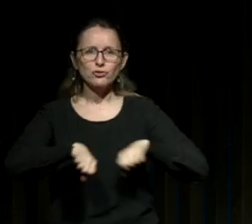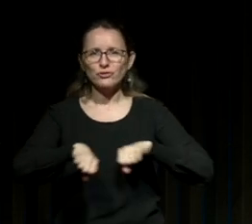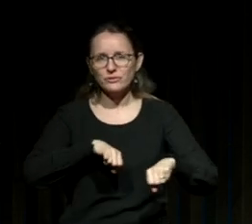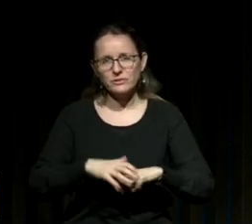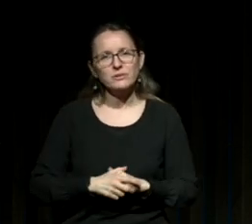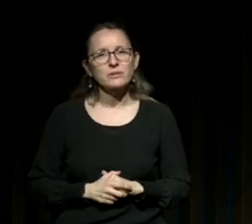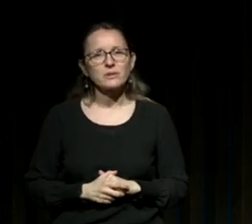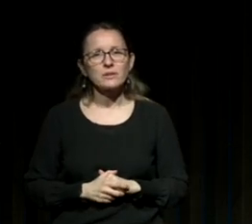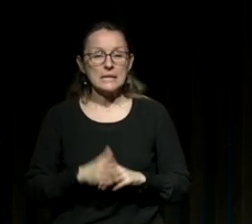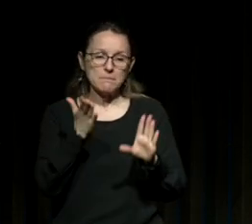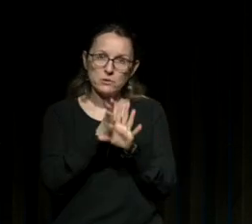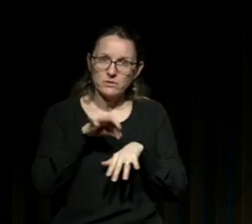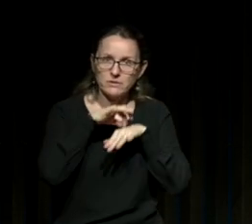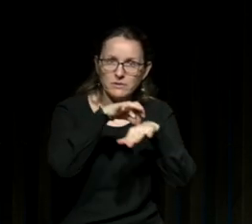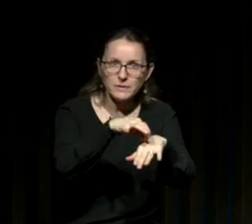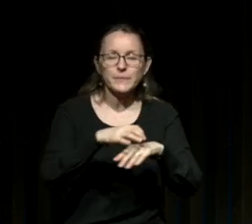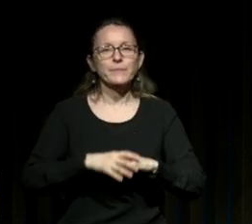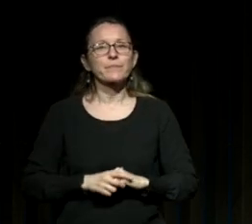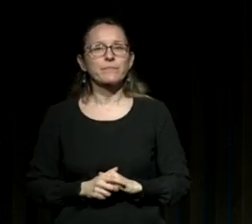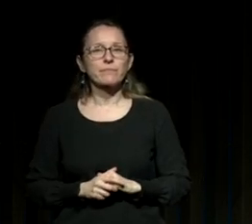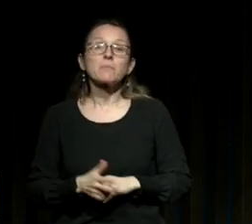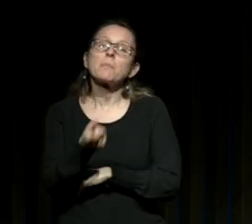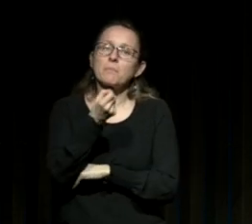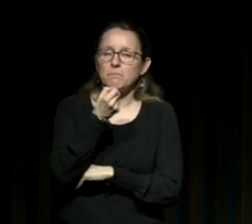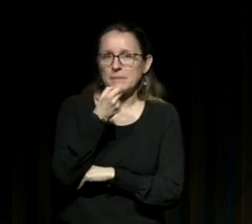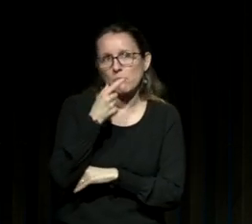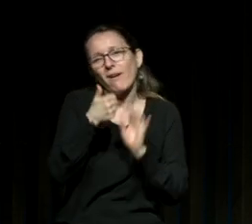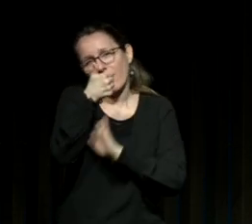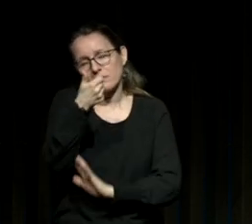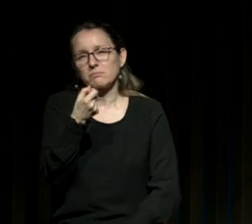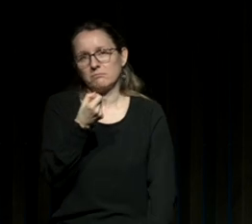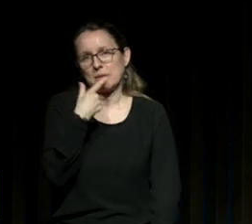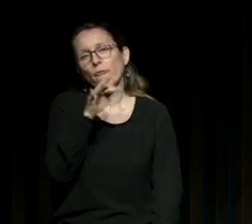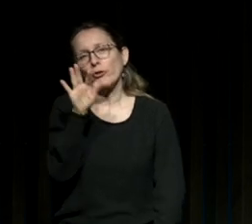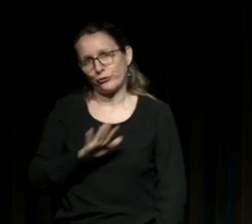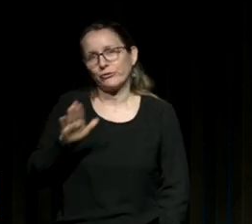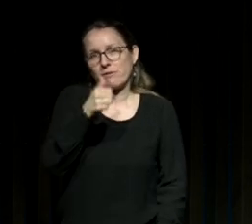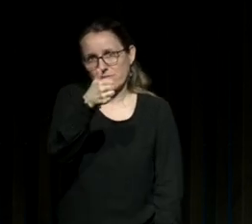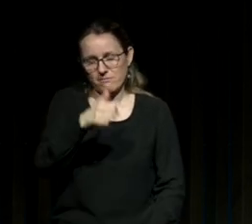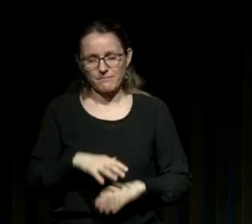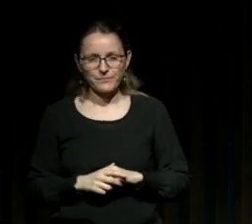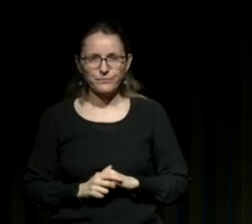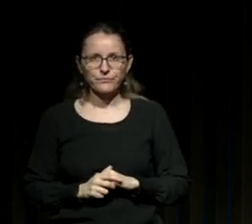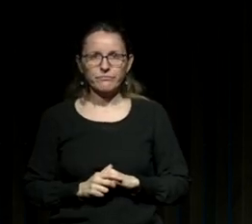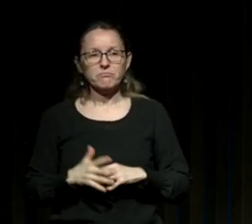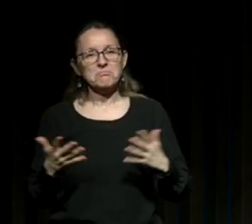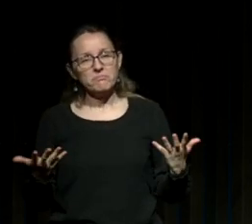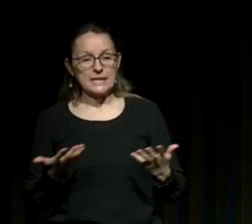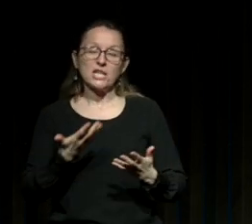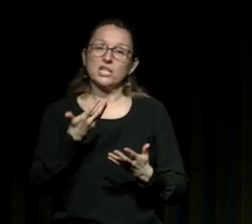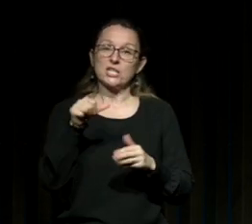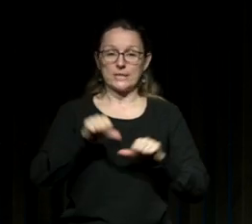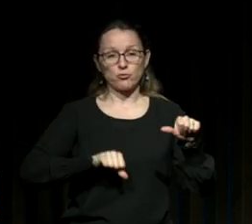des médicaments ou plutôt un médicament en france on a la chirurgie bariatrique la chirurgie pour